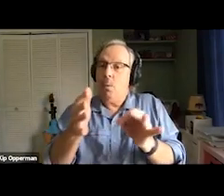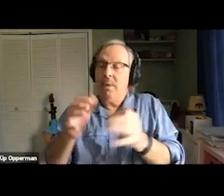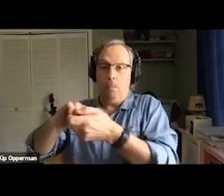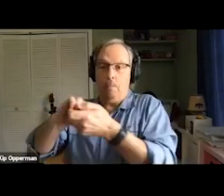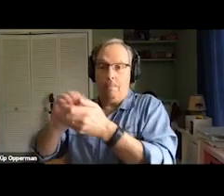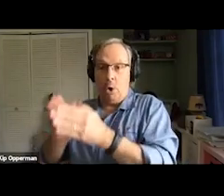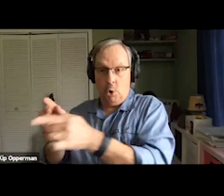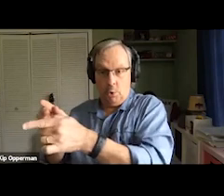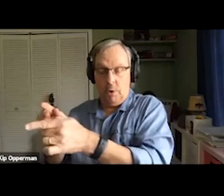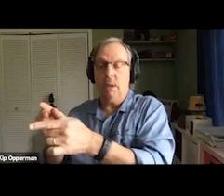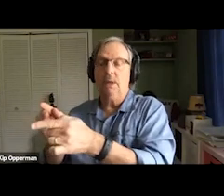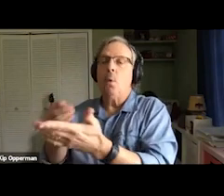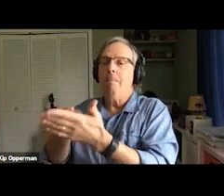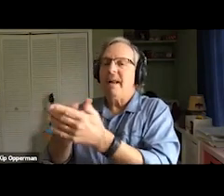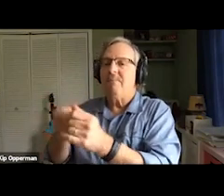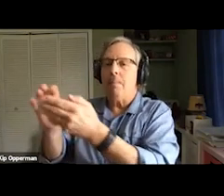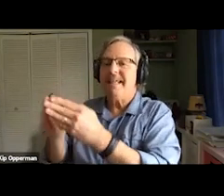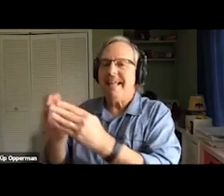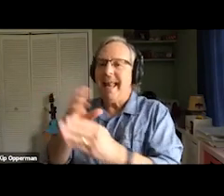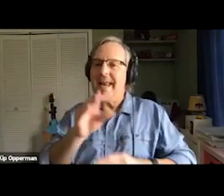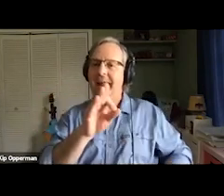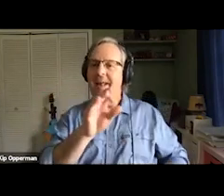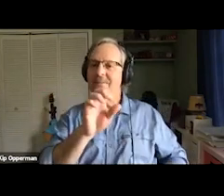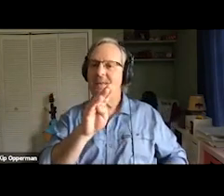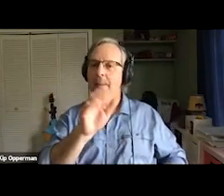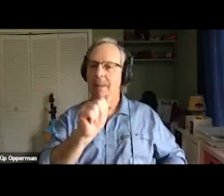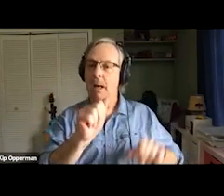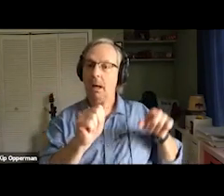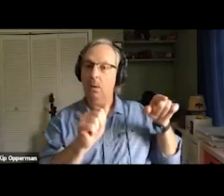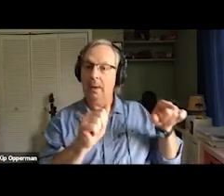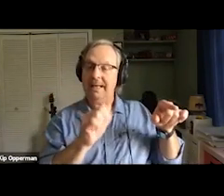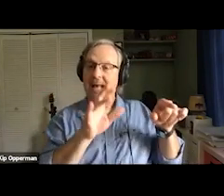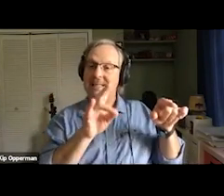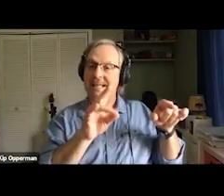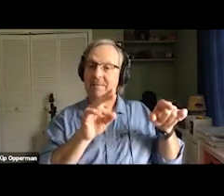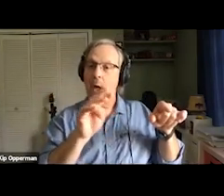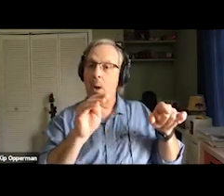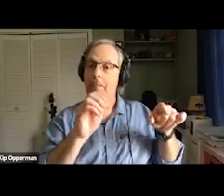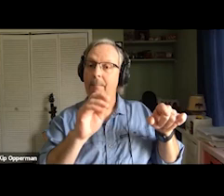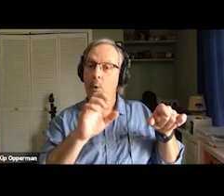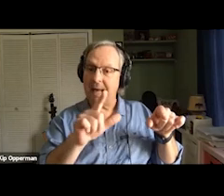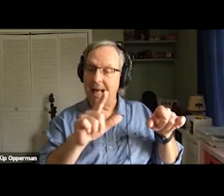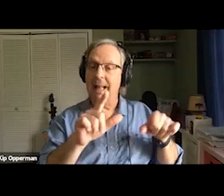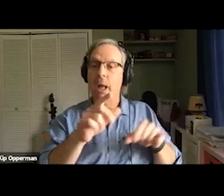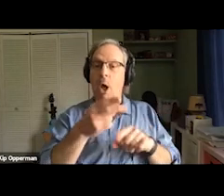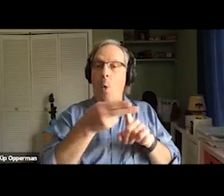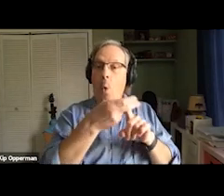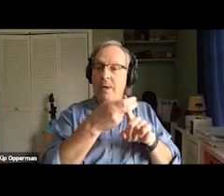y con fondos de FEMA fue tomar control de siete moteles y hoteles alrededor del área metropolitana de Denver